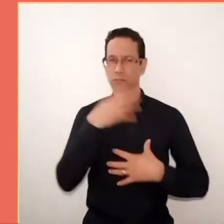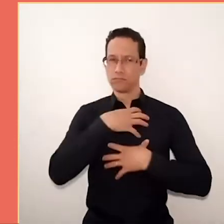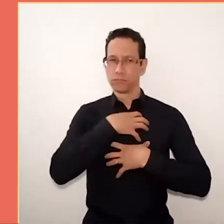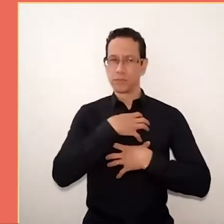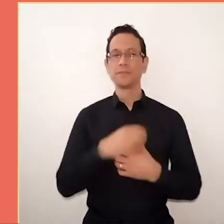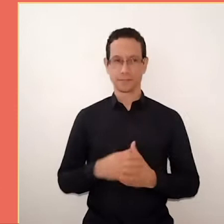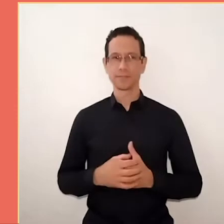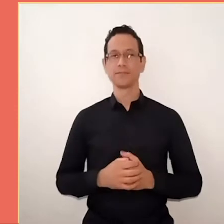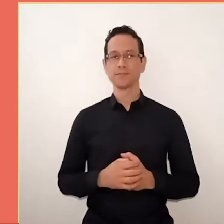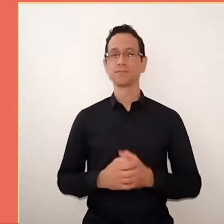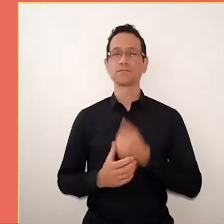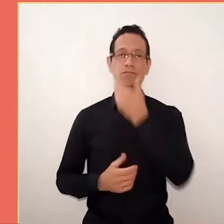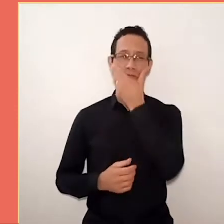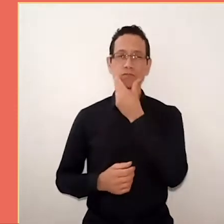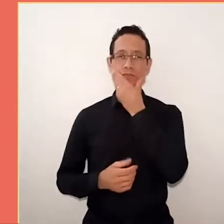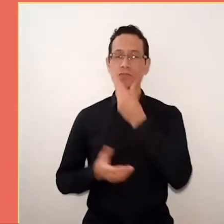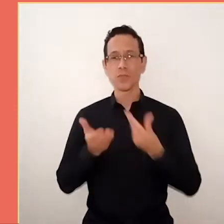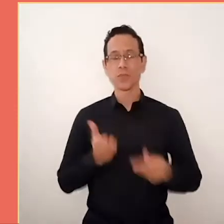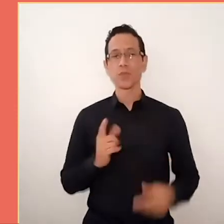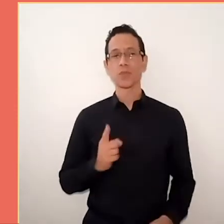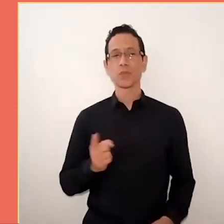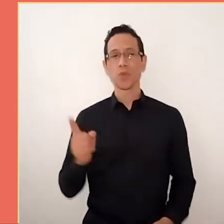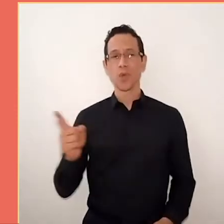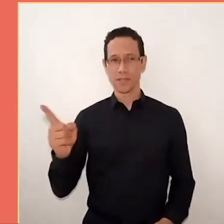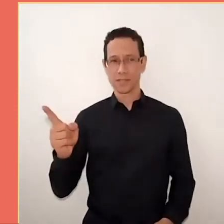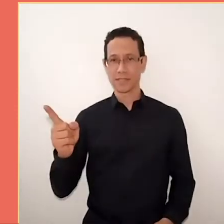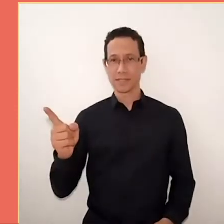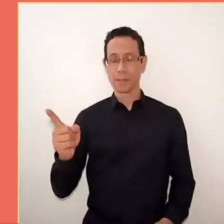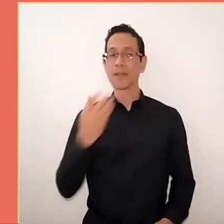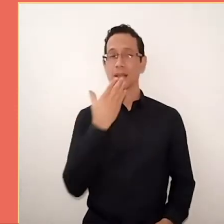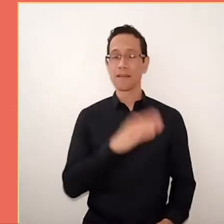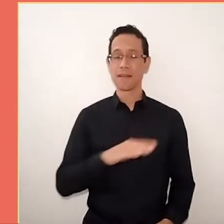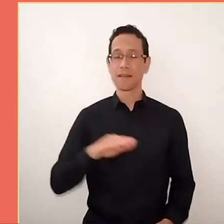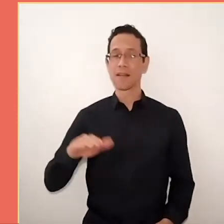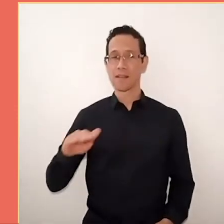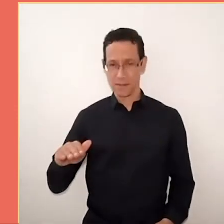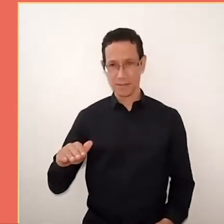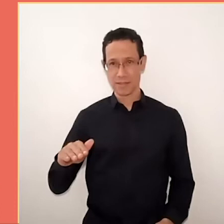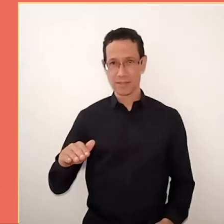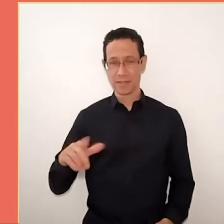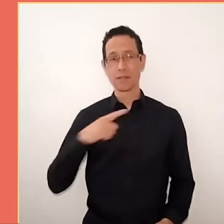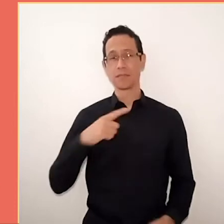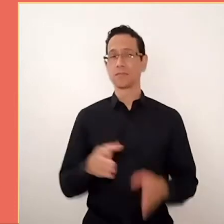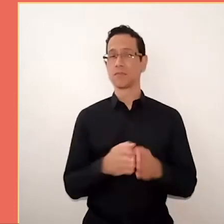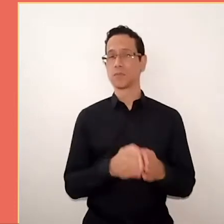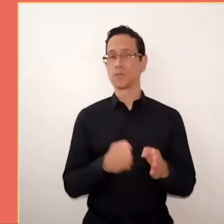"O homem nascera bem longe dali. Quando criança fora, até um dado momento, um moleque qualquer.